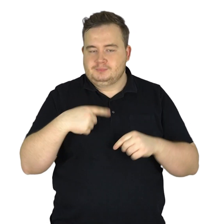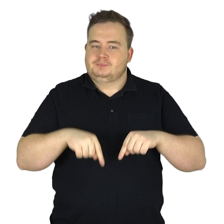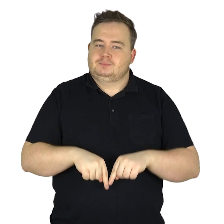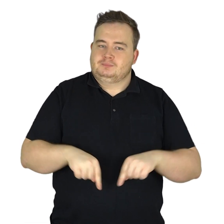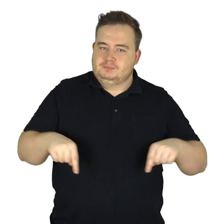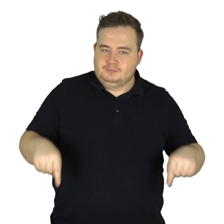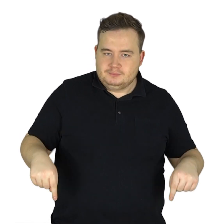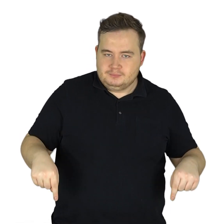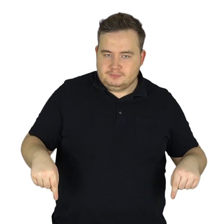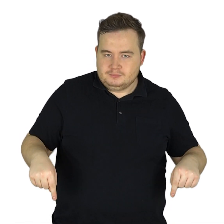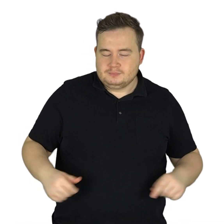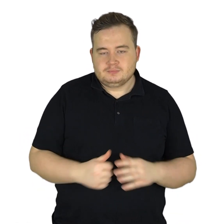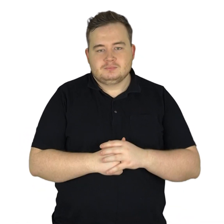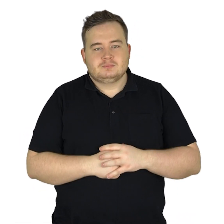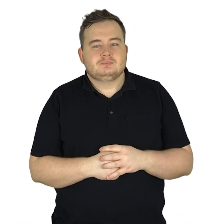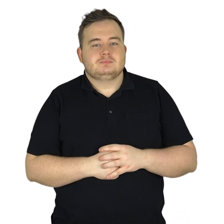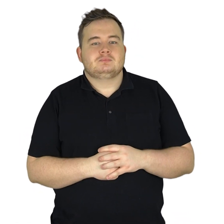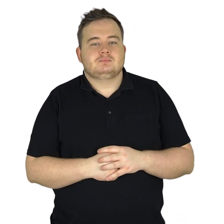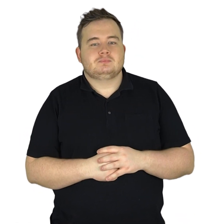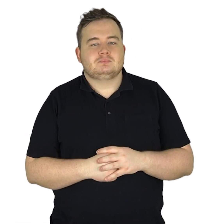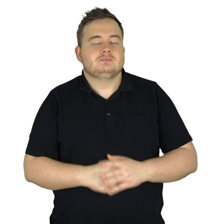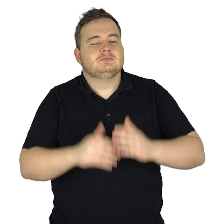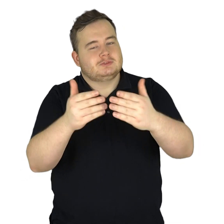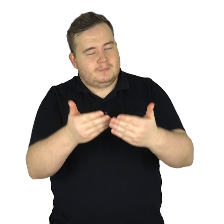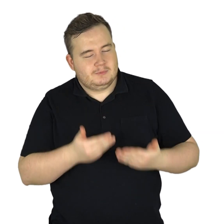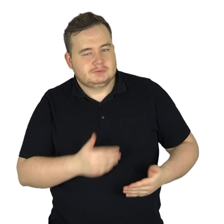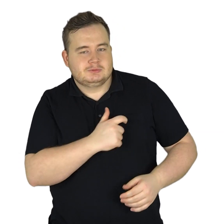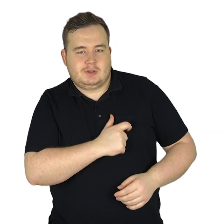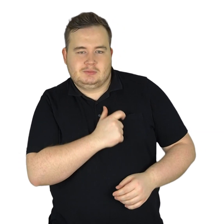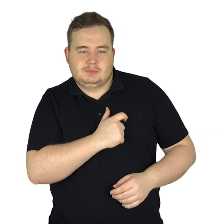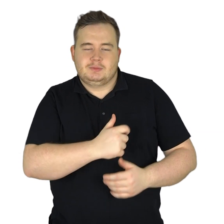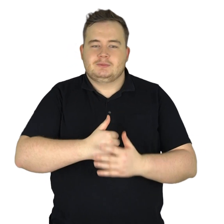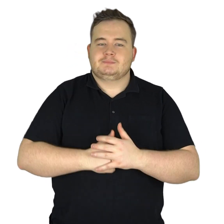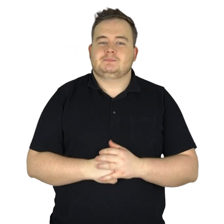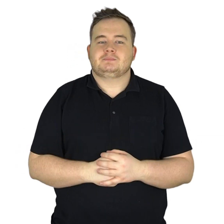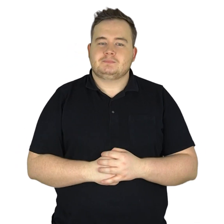wbp@wbp.olsztyn.pl Zapraszamy serdecznie!